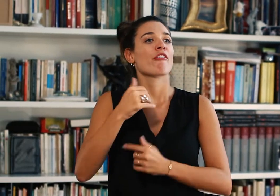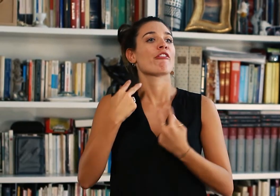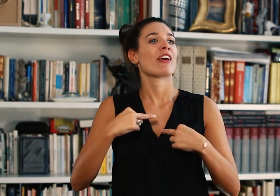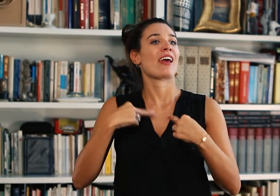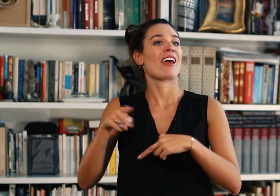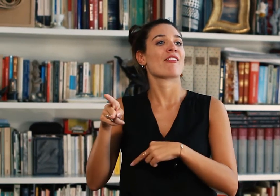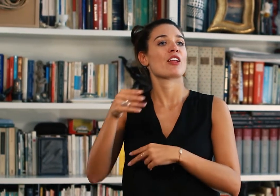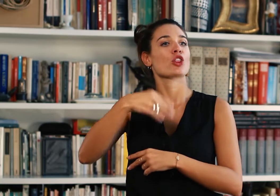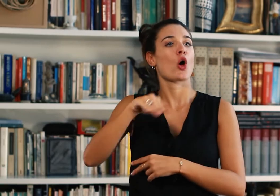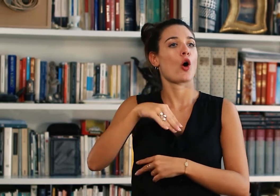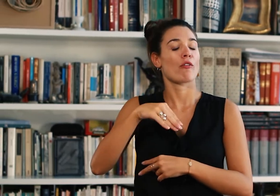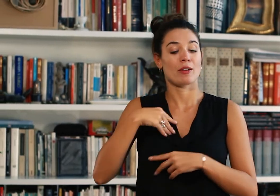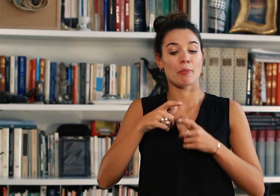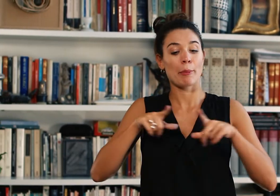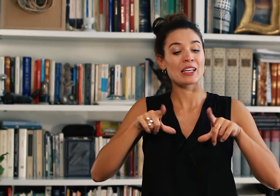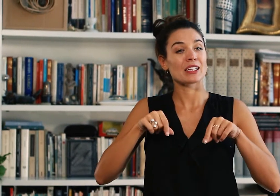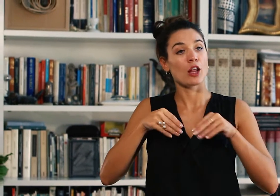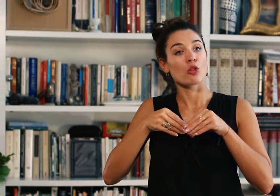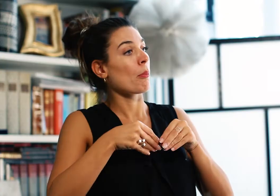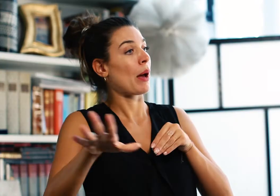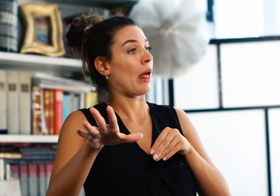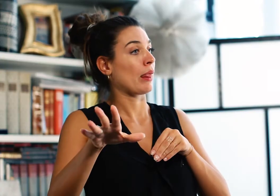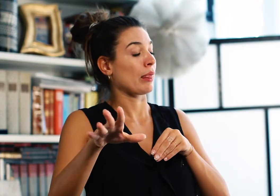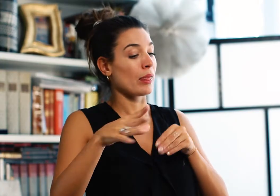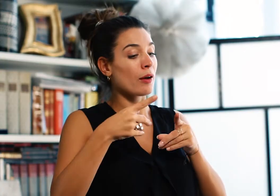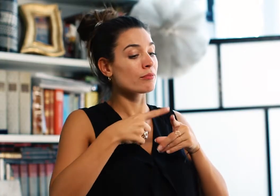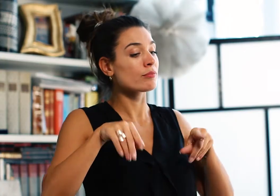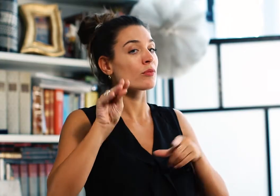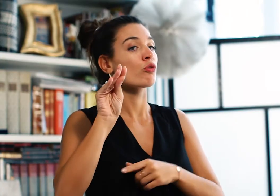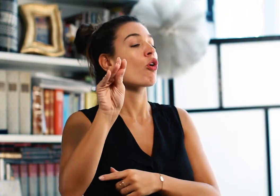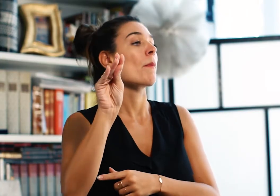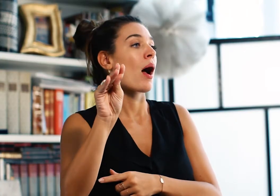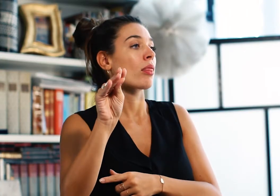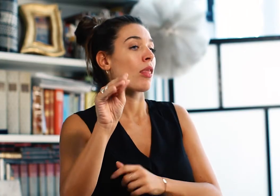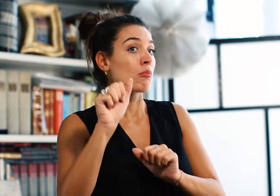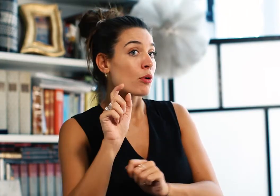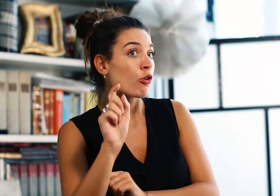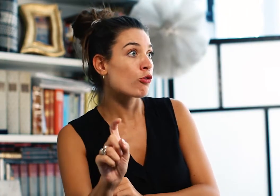essere ricevuto, lei gli rispose che lo aspettava